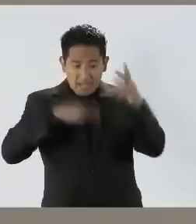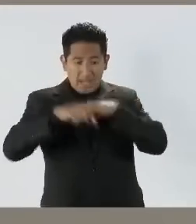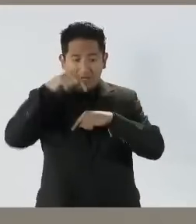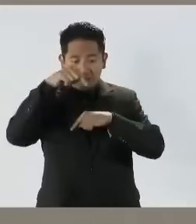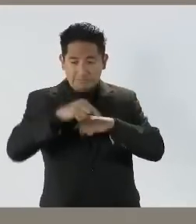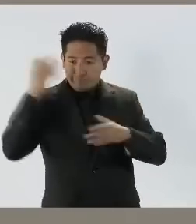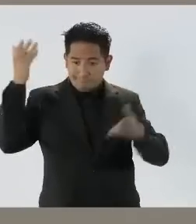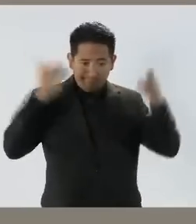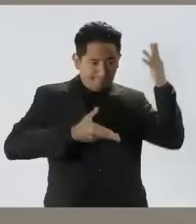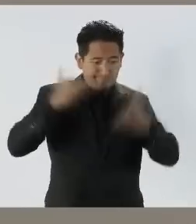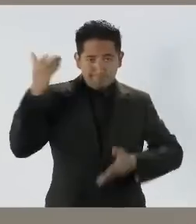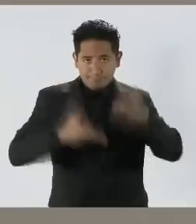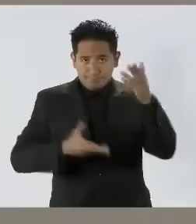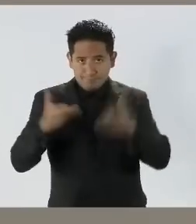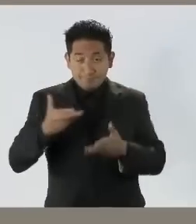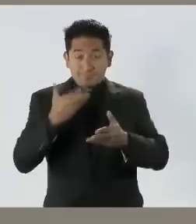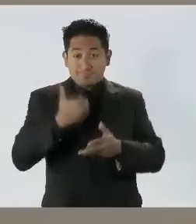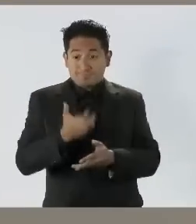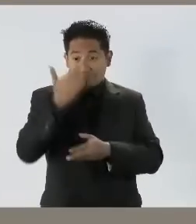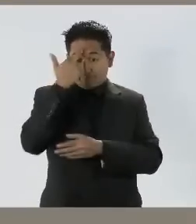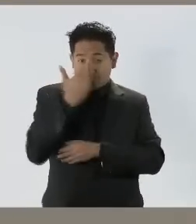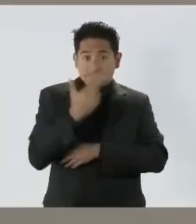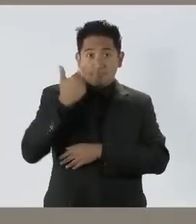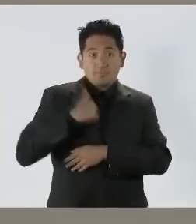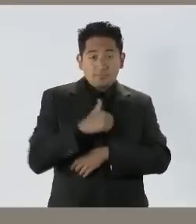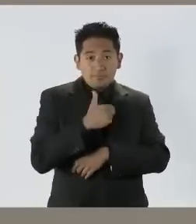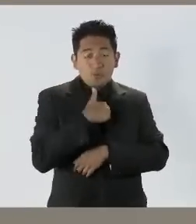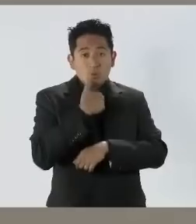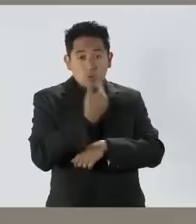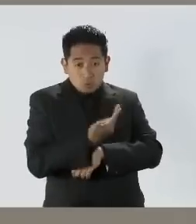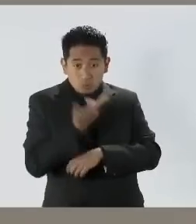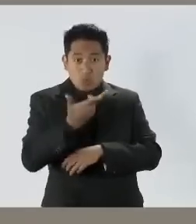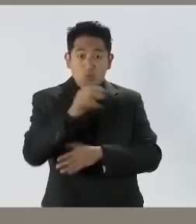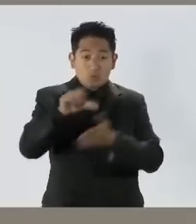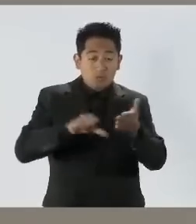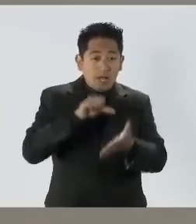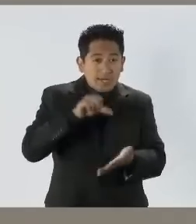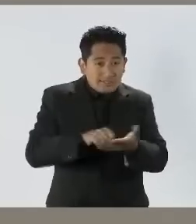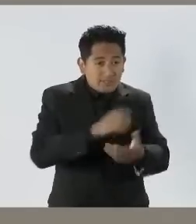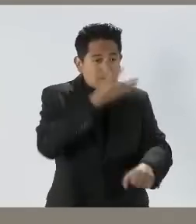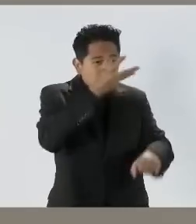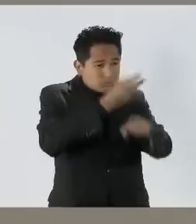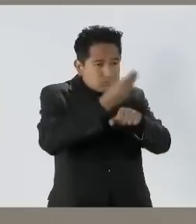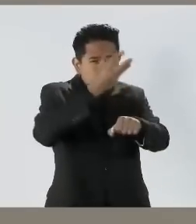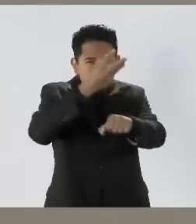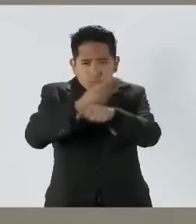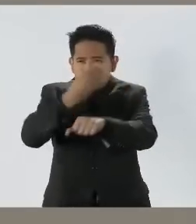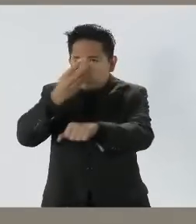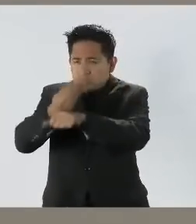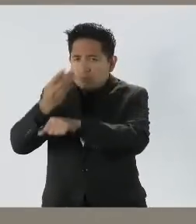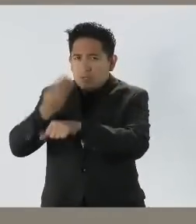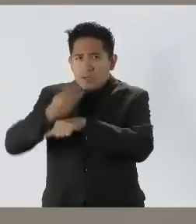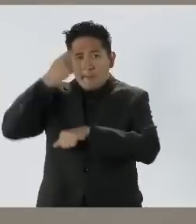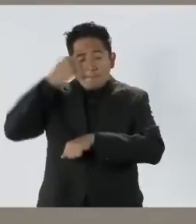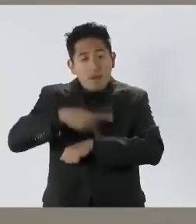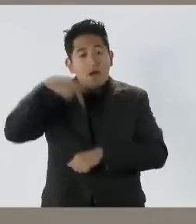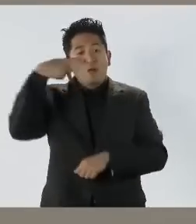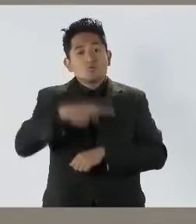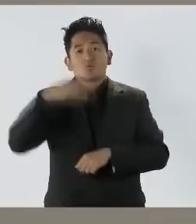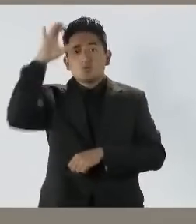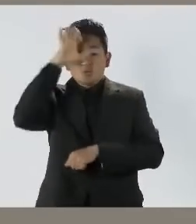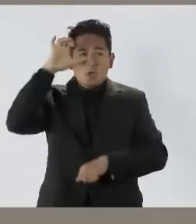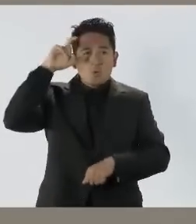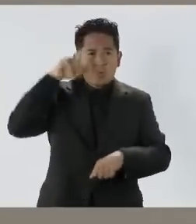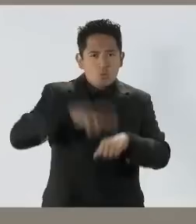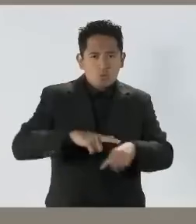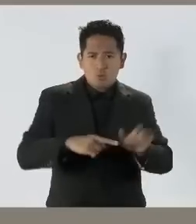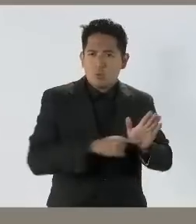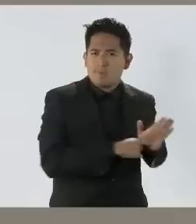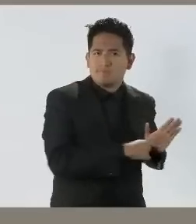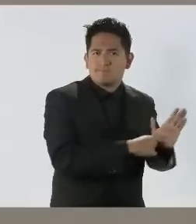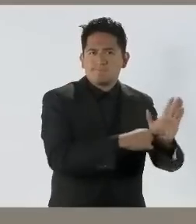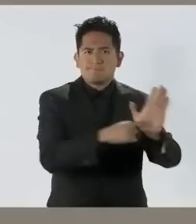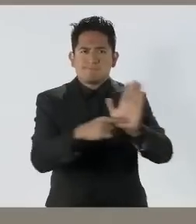a darle el mantenimiento que requiere vamos a Resaltar la cultura del centro histórico y vamos a